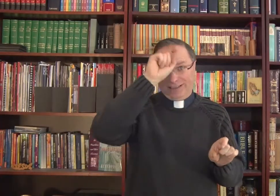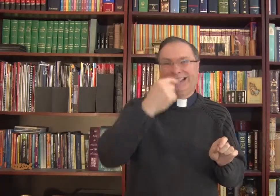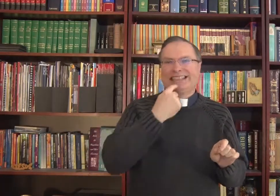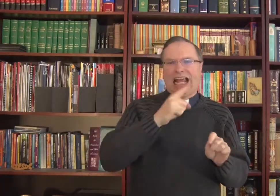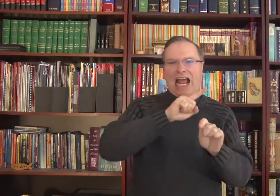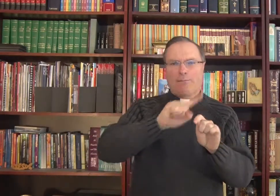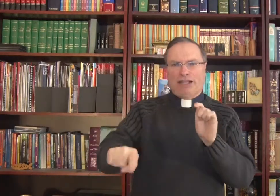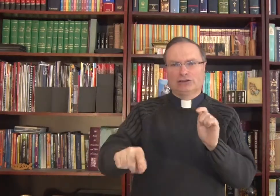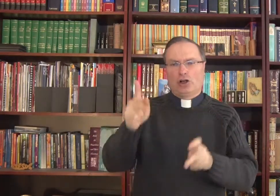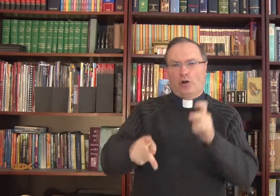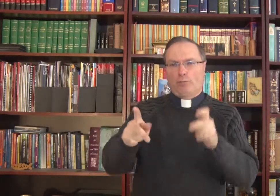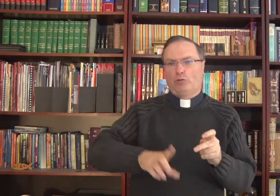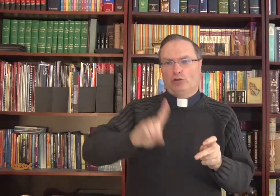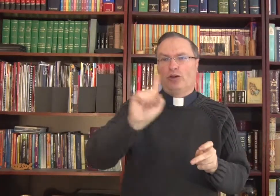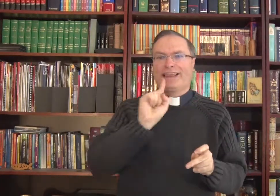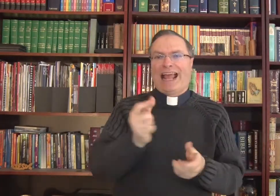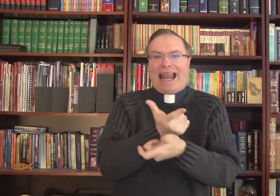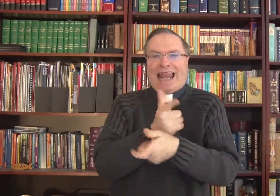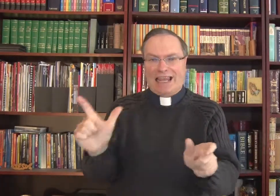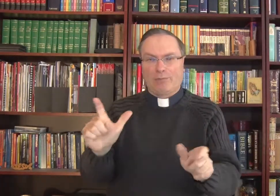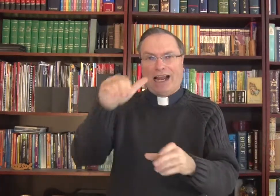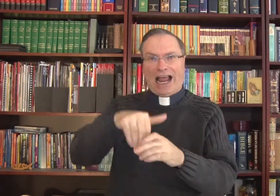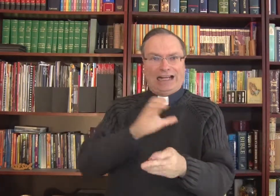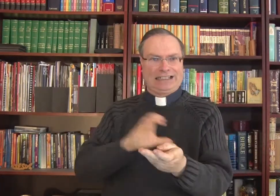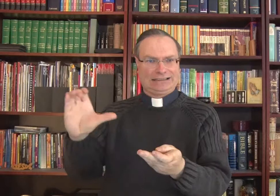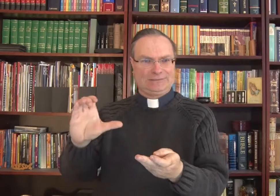qui empêchait le peuple de Dieu d’être libre en Christ.